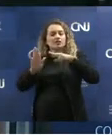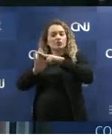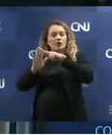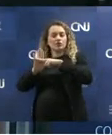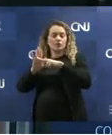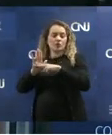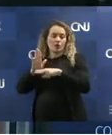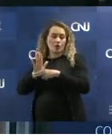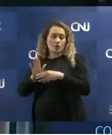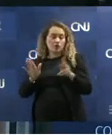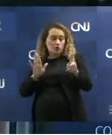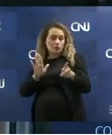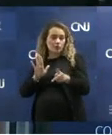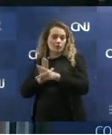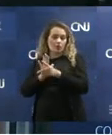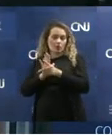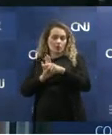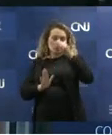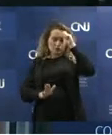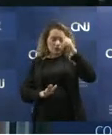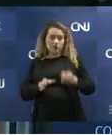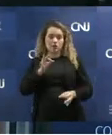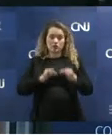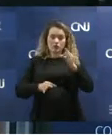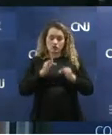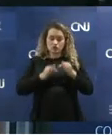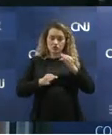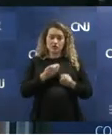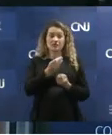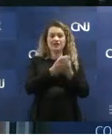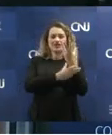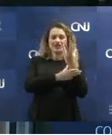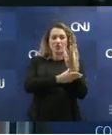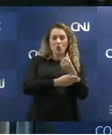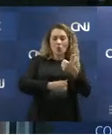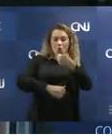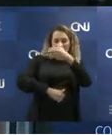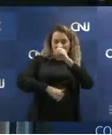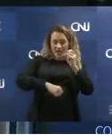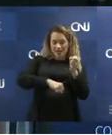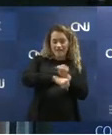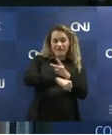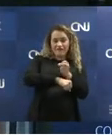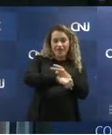Criou se dez vagas se montanhas de desembargadores do Tribunal de Justiça,